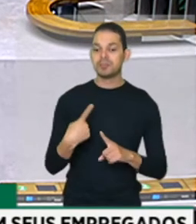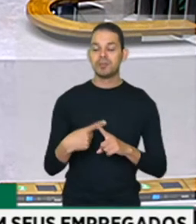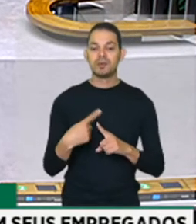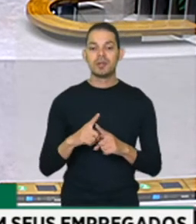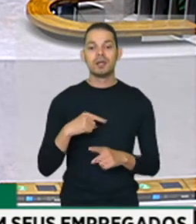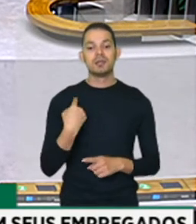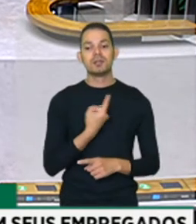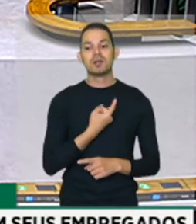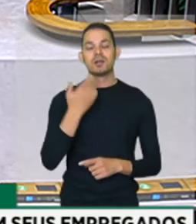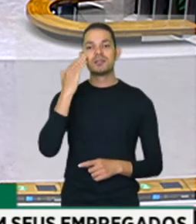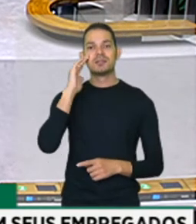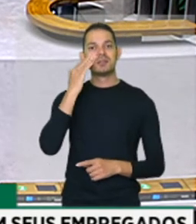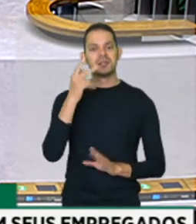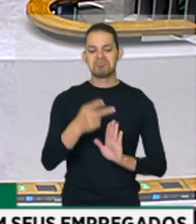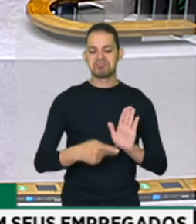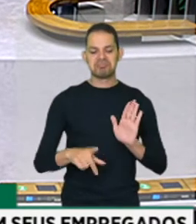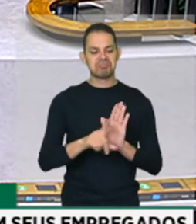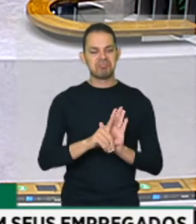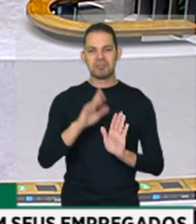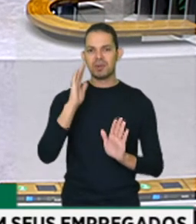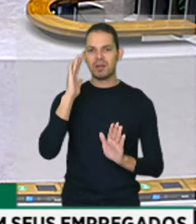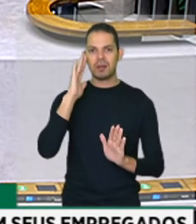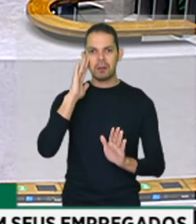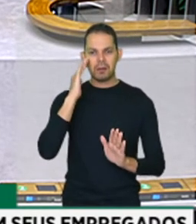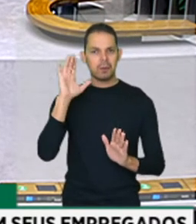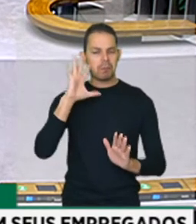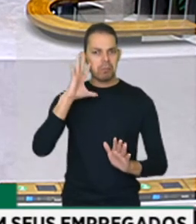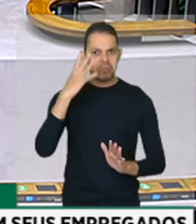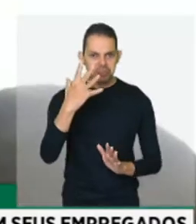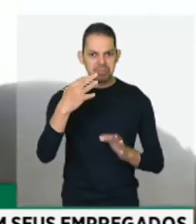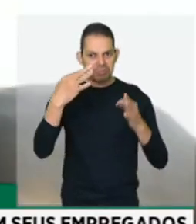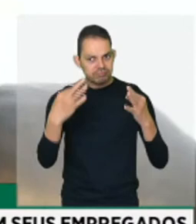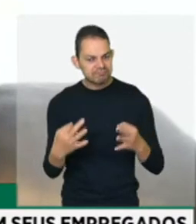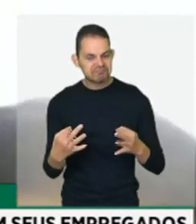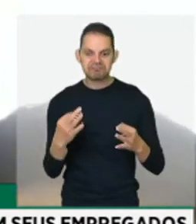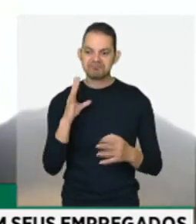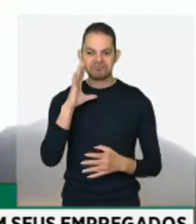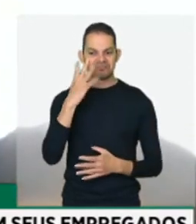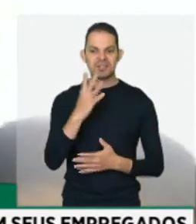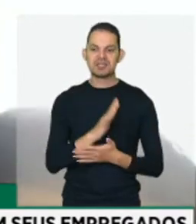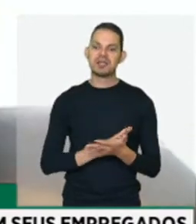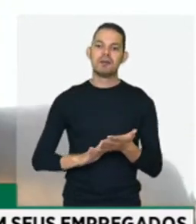PORQUE ENTENDE QUE ESSA NÃO É A SOLUÇÃO PARA A CRISE SANITÁRIA QUE ESTÁ EM CURSO